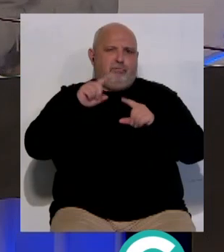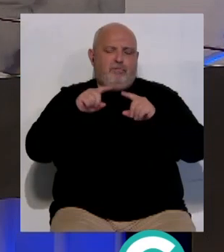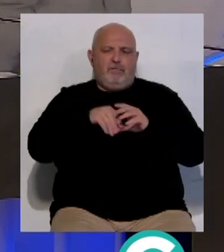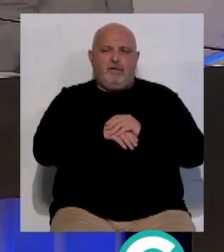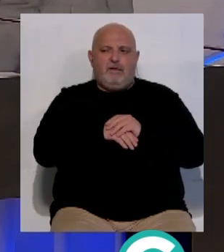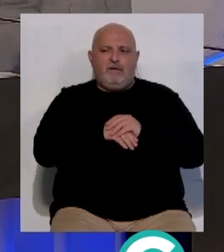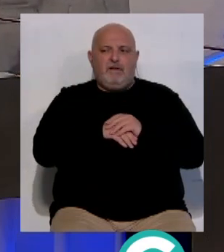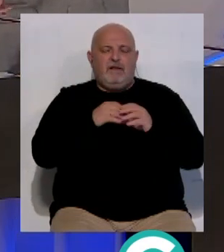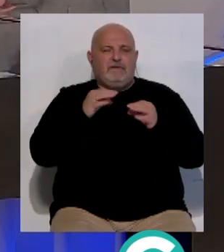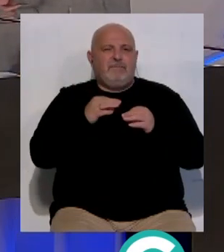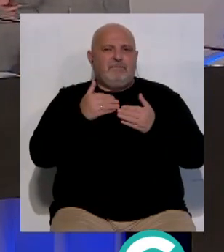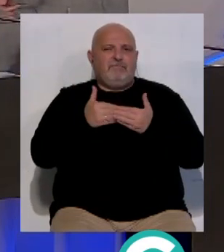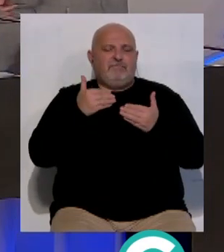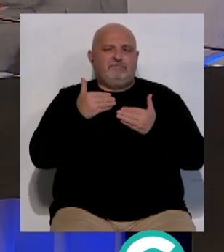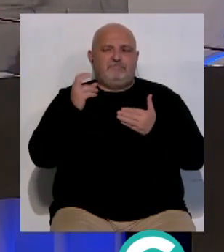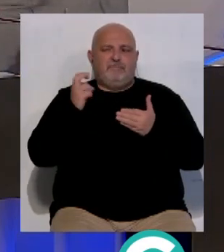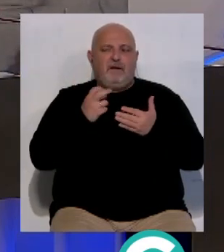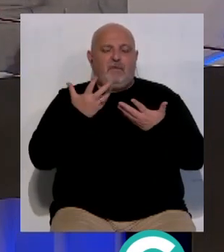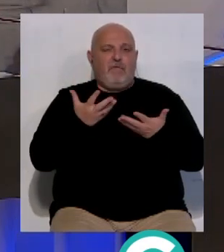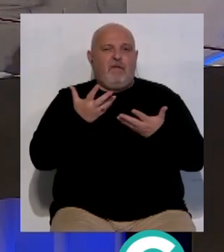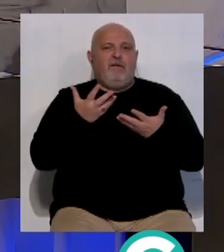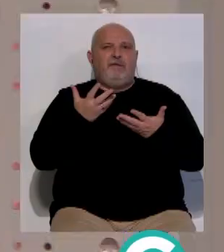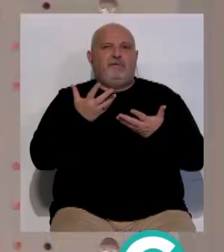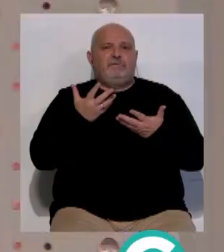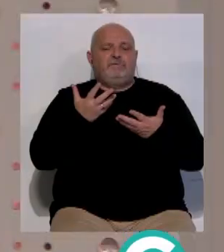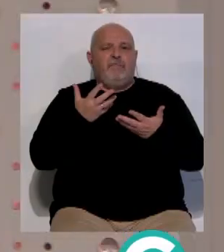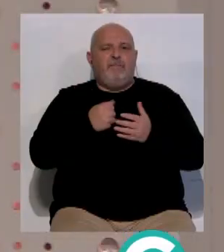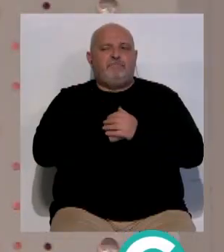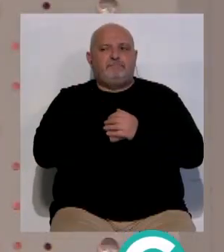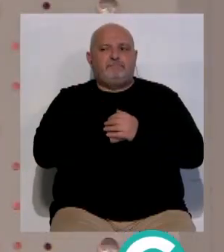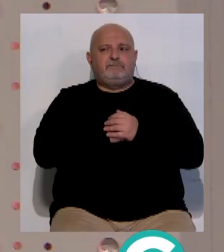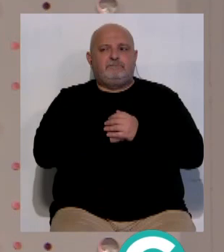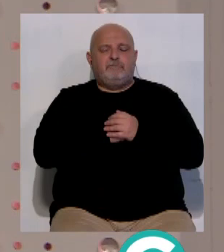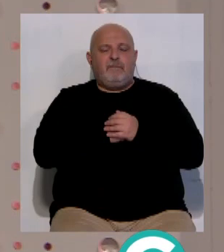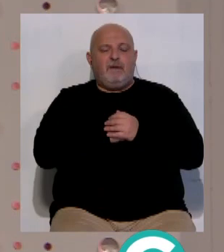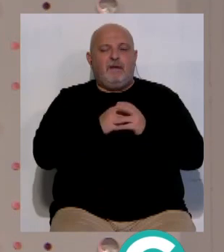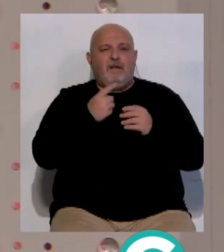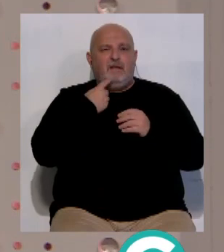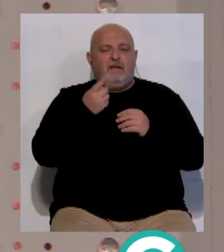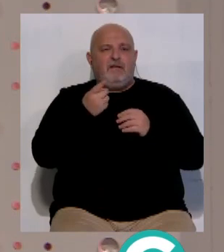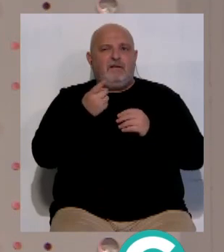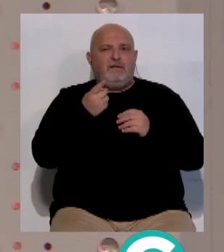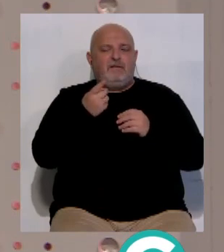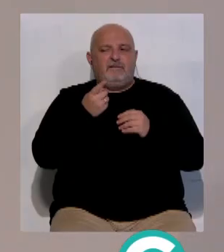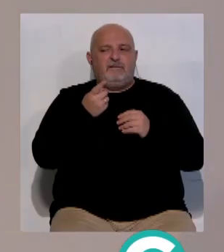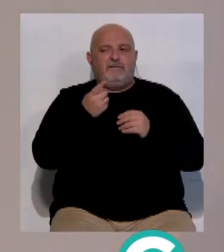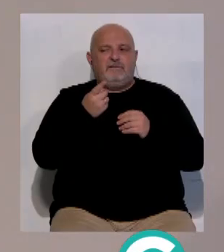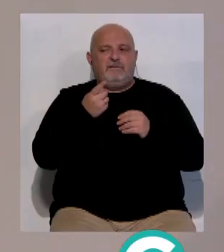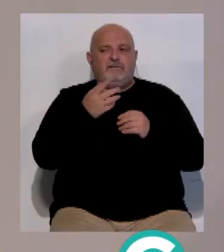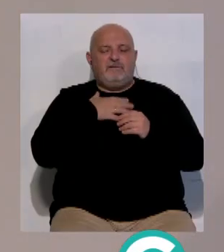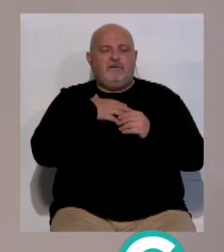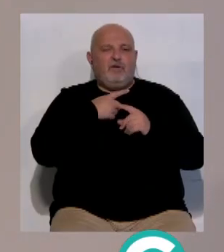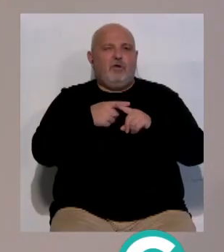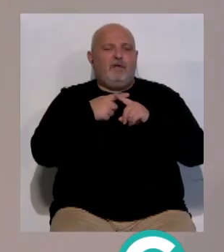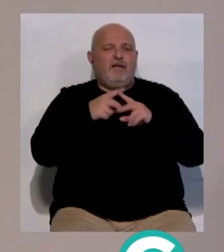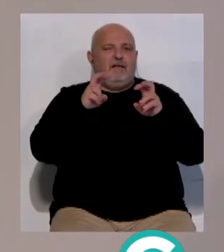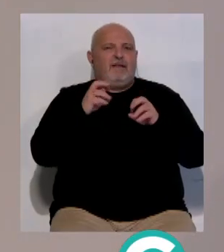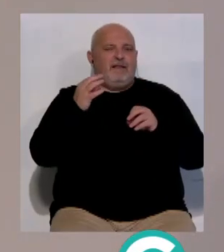tu lado siempre cuando hablemos de este tema pero yo no no no comparto contigo la idea de que salga